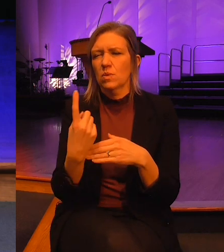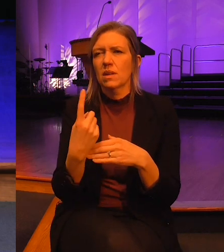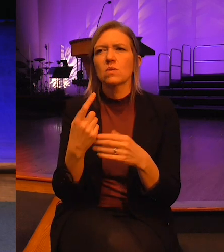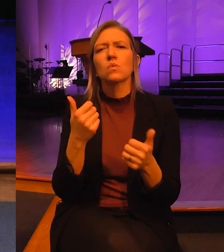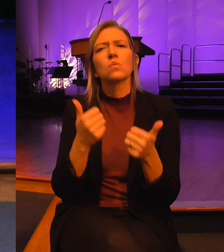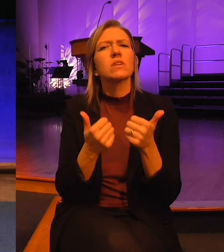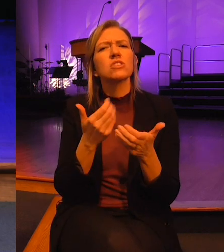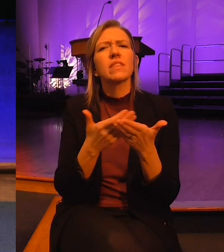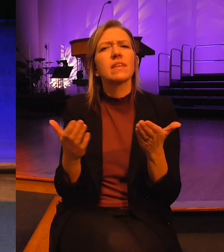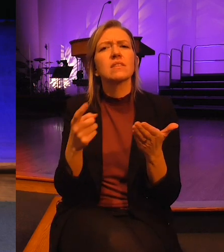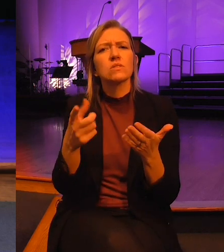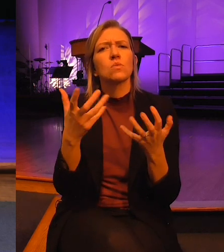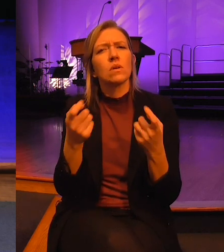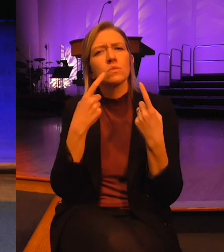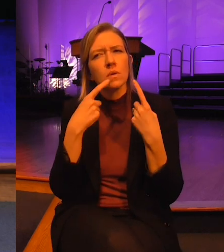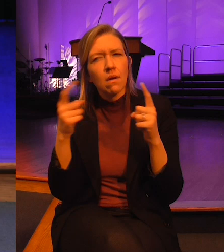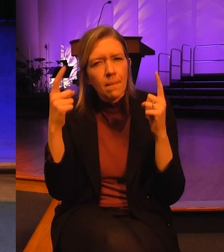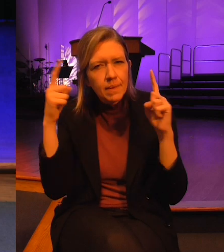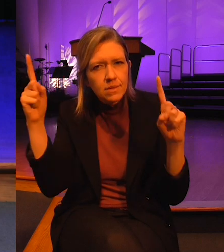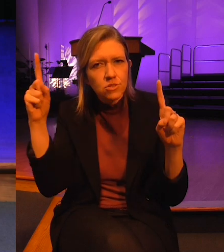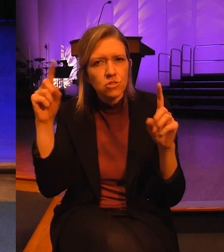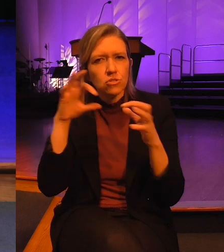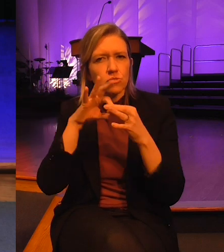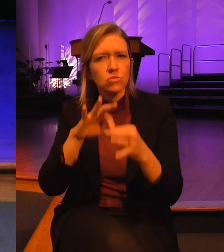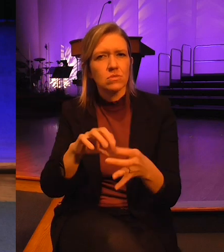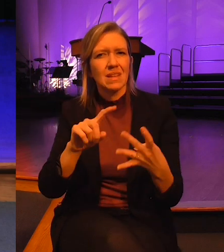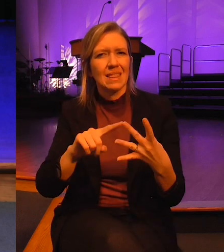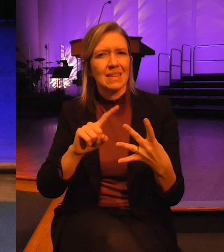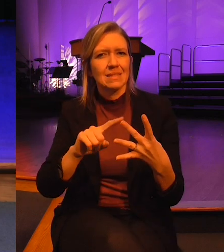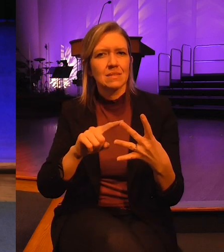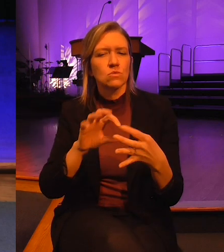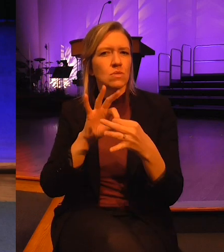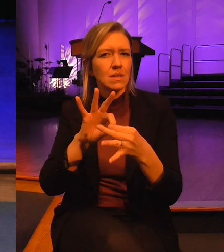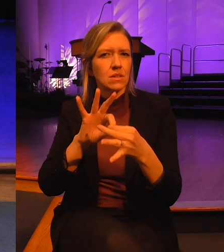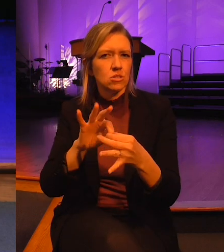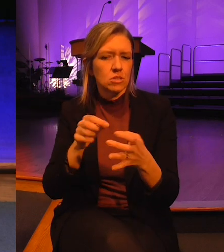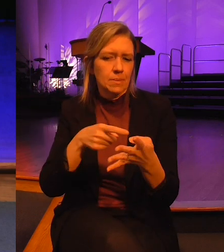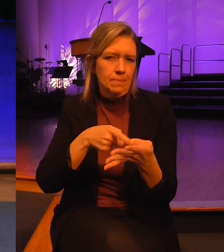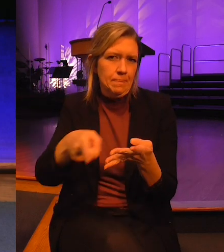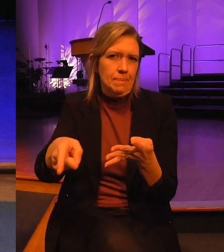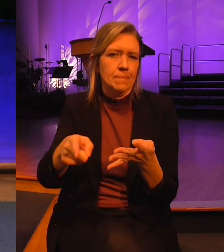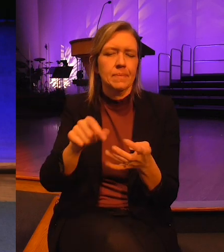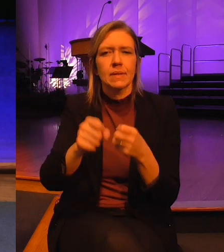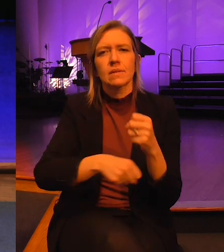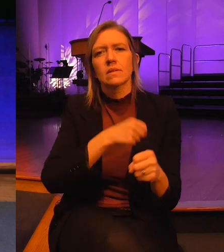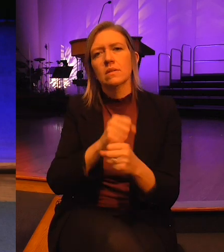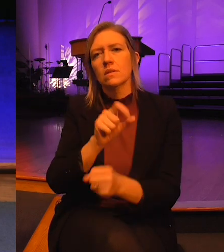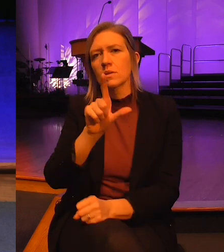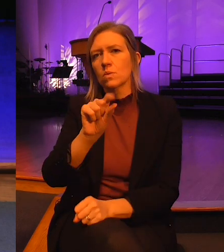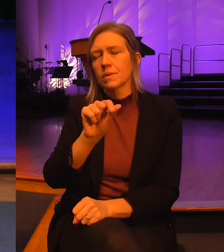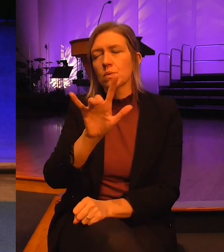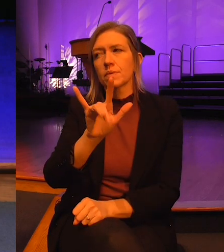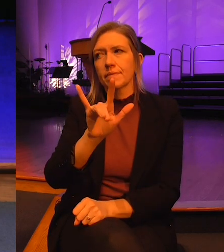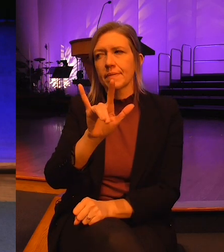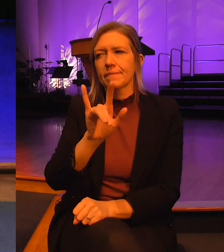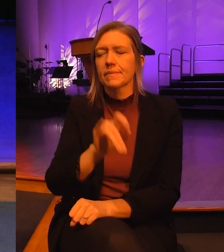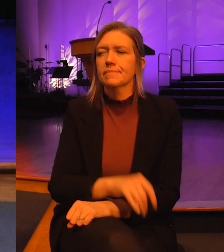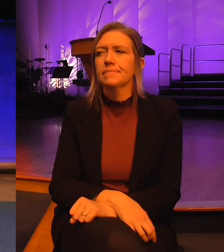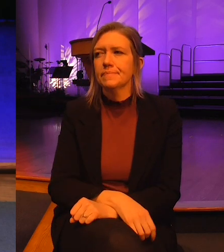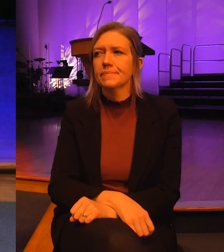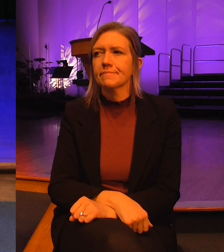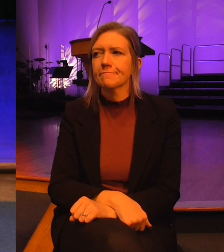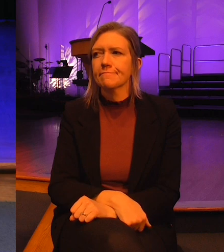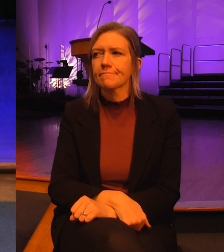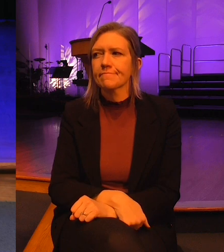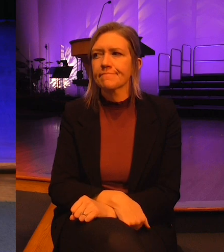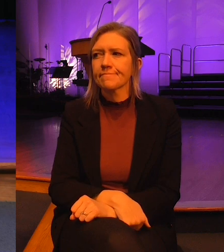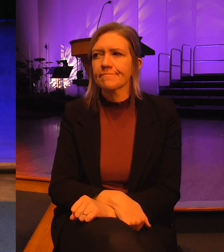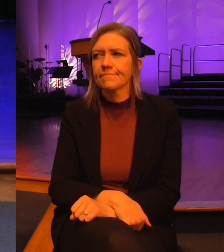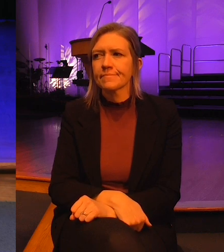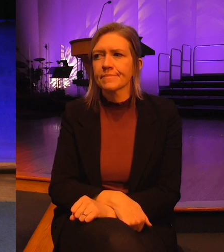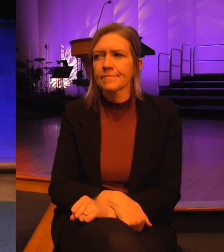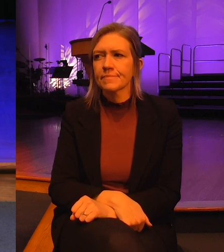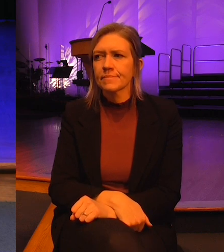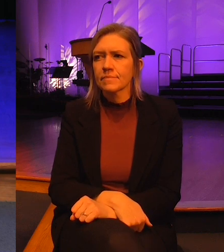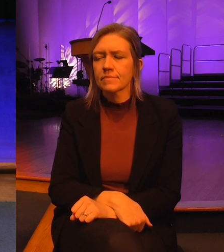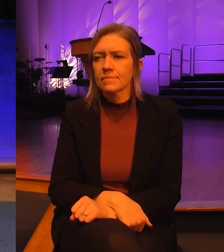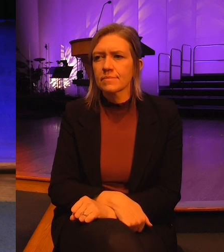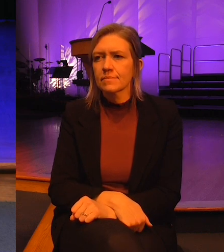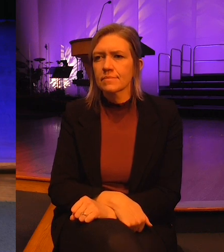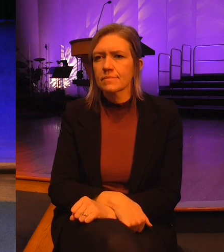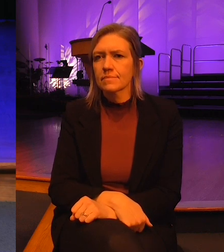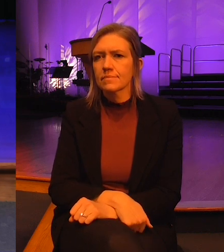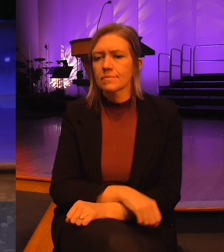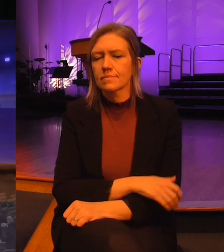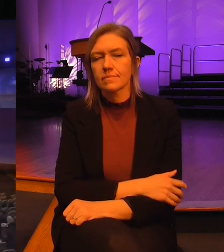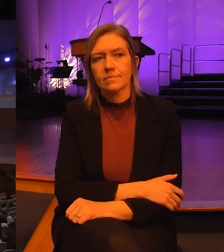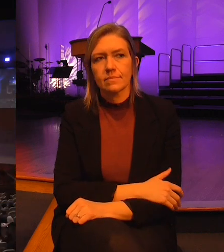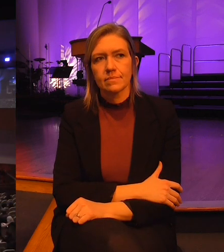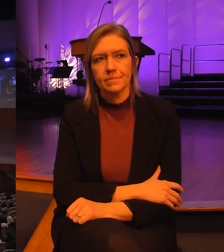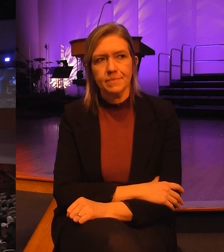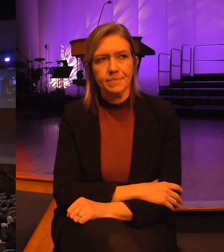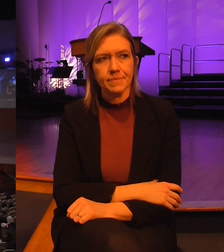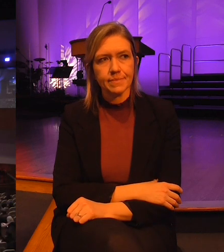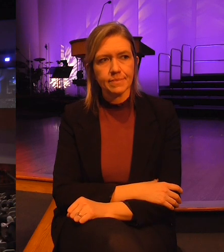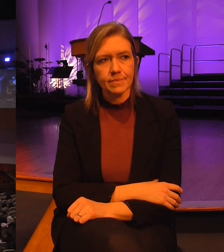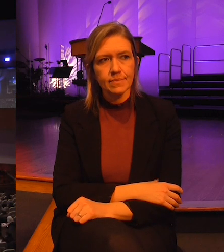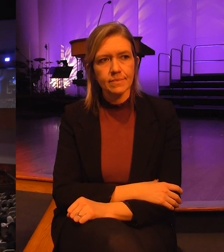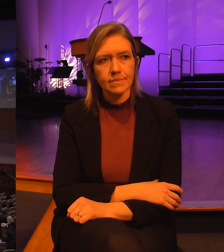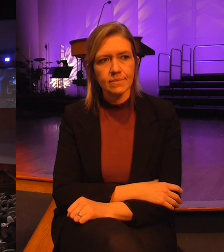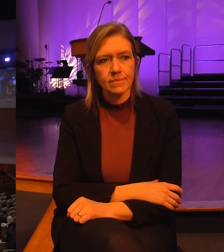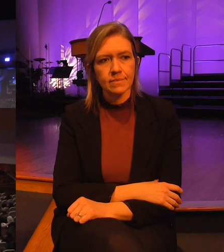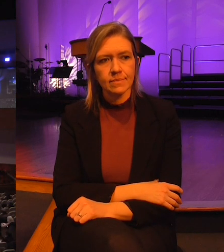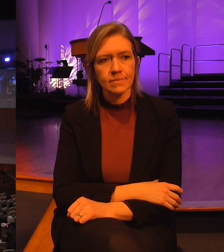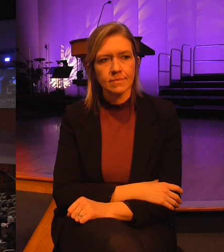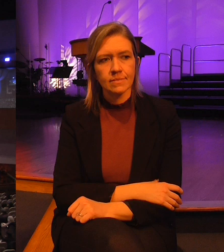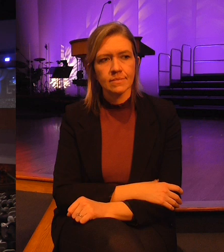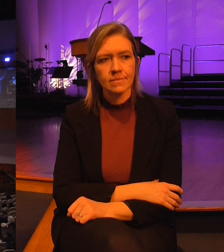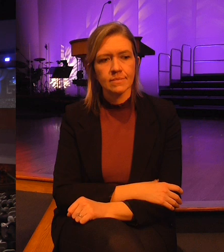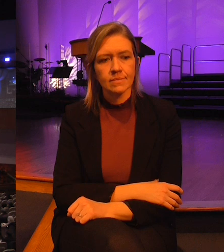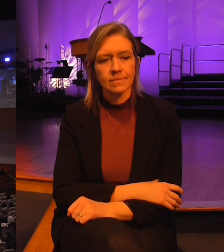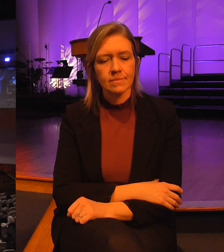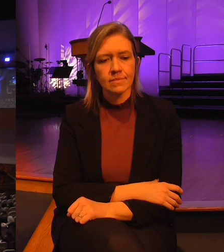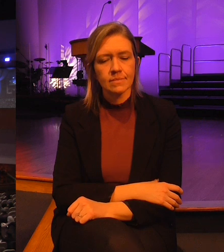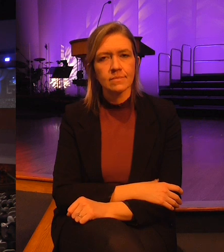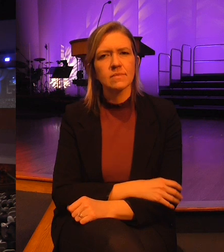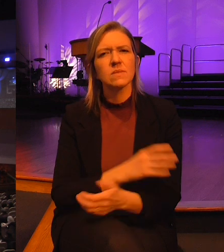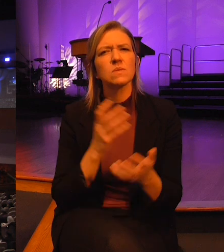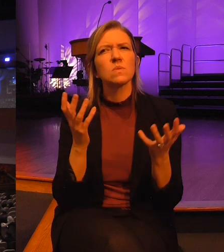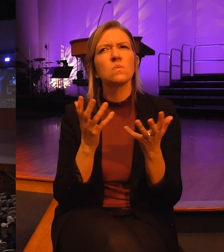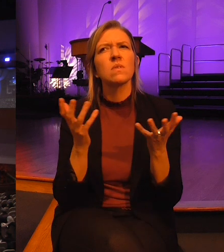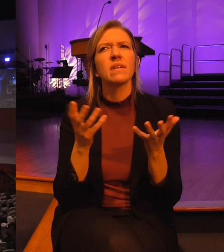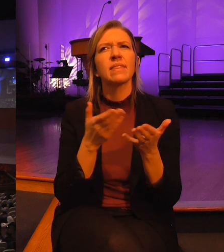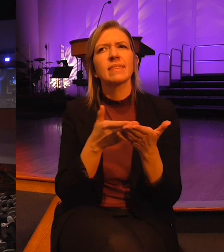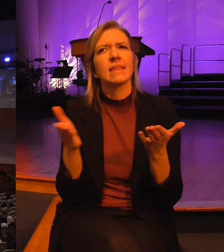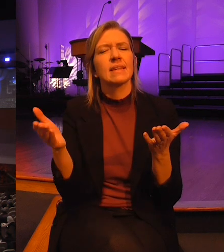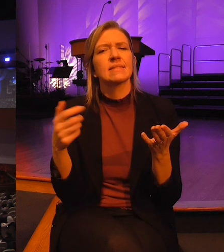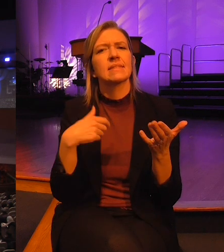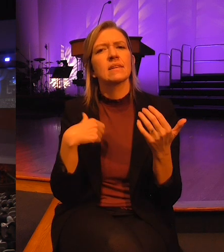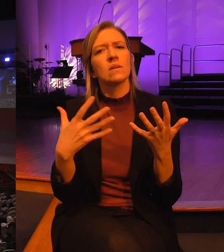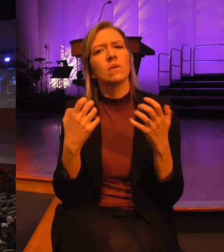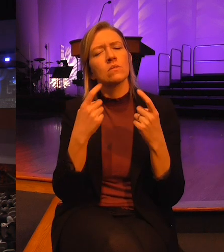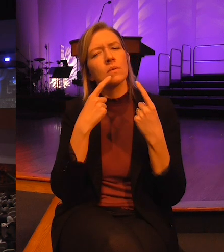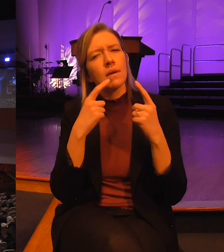2025, ¿cuáles son algunas de las cosas que me gustaría lograr con respecto a esta atención